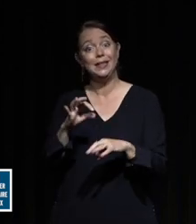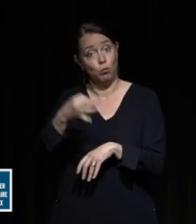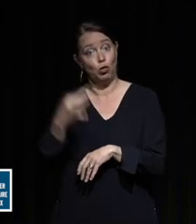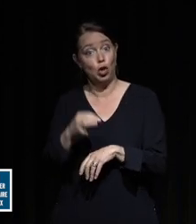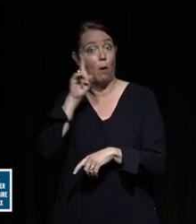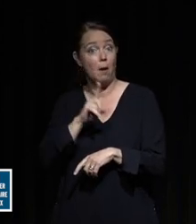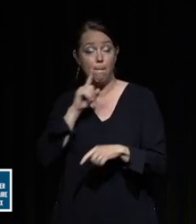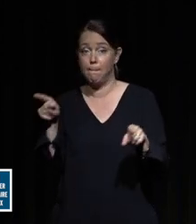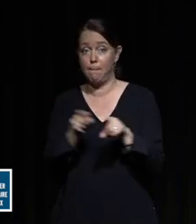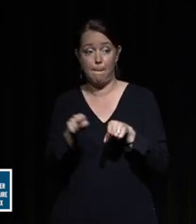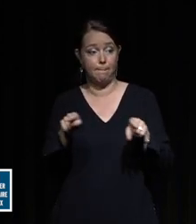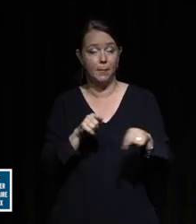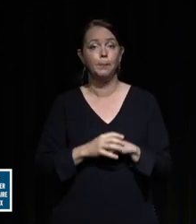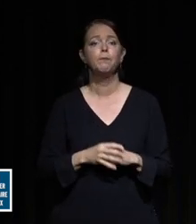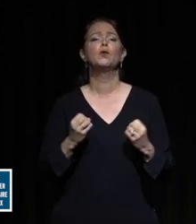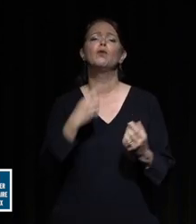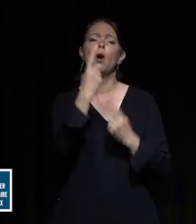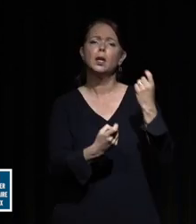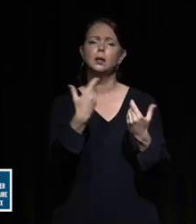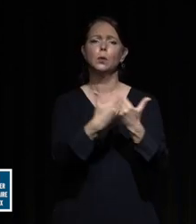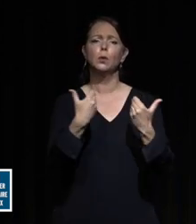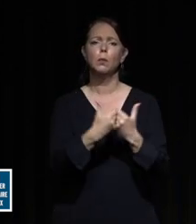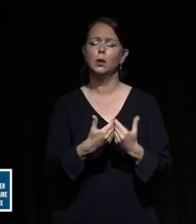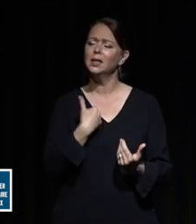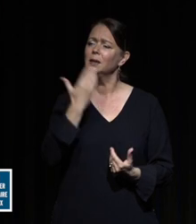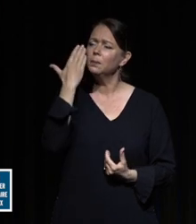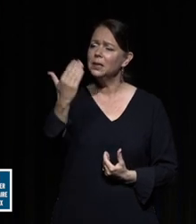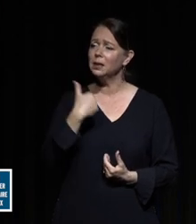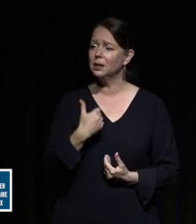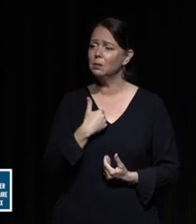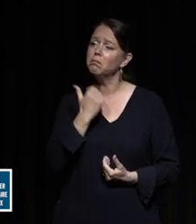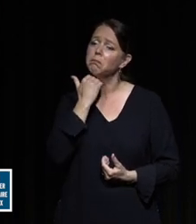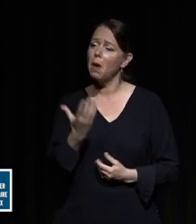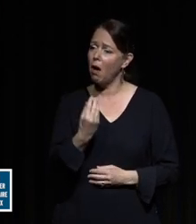des questions qui revient souvent c'est et si je suis infertiles douloureuse est-ce que j'ai plus